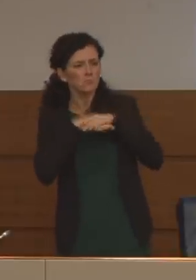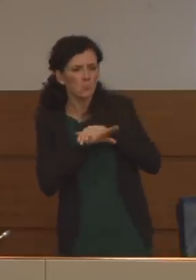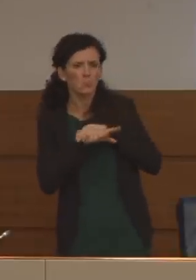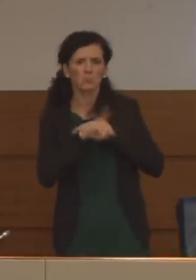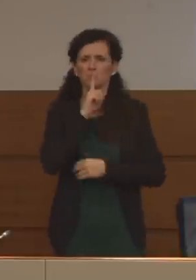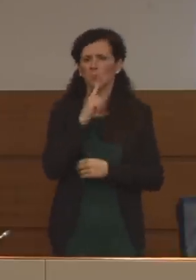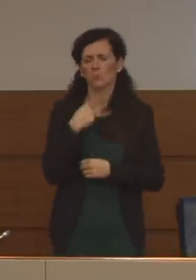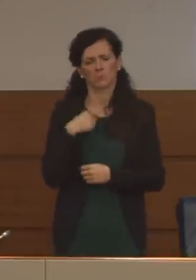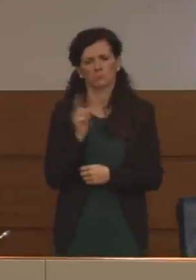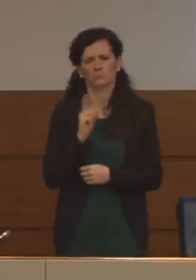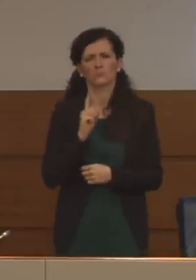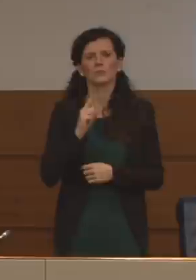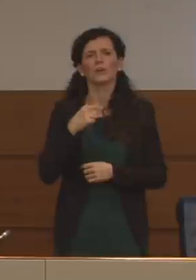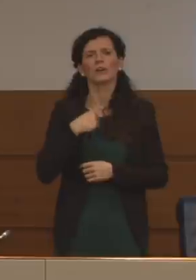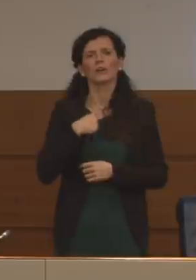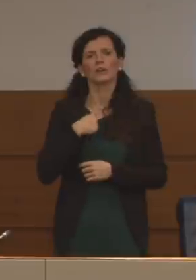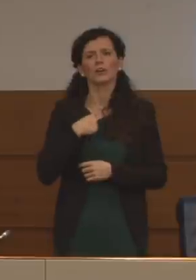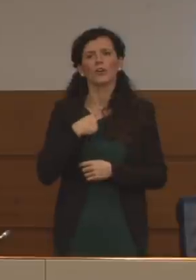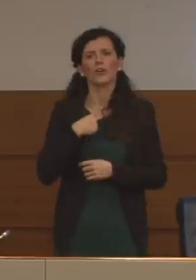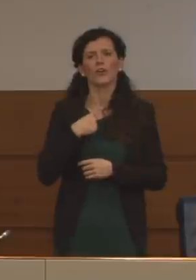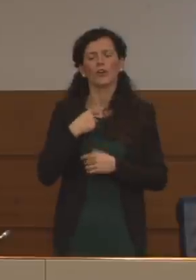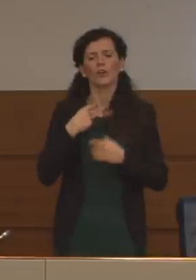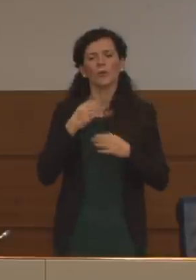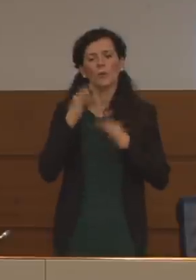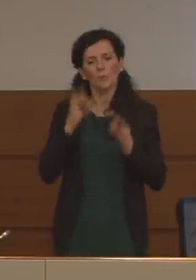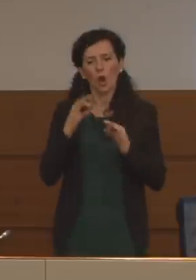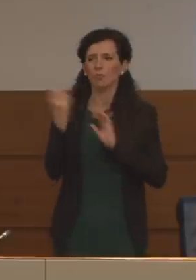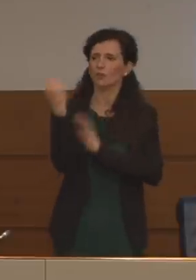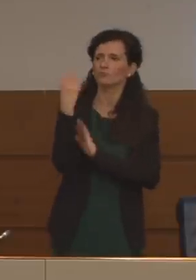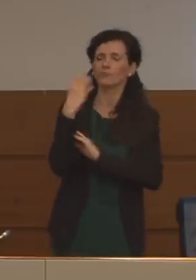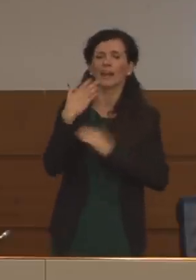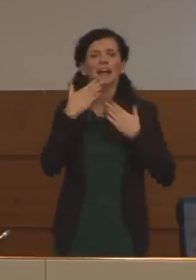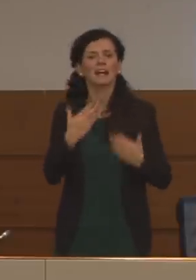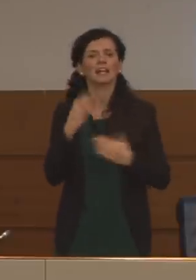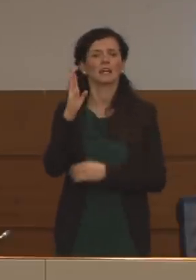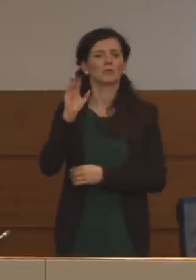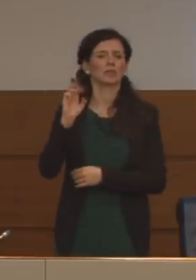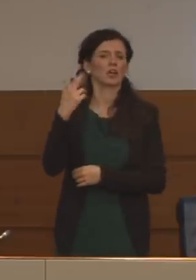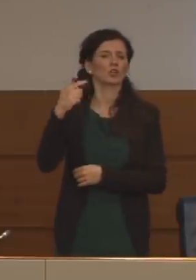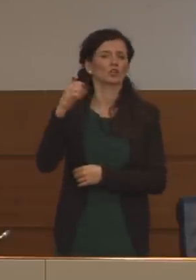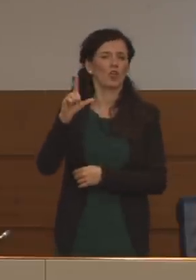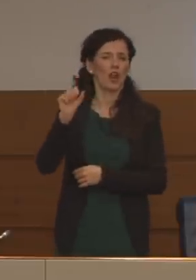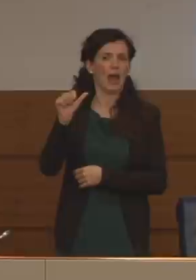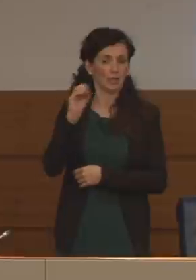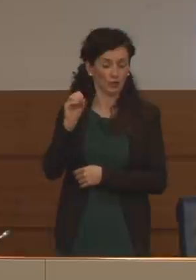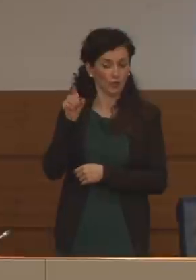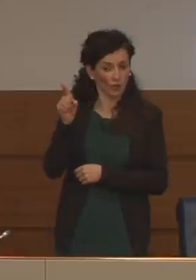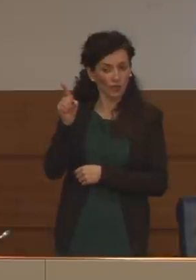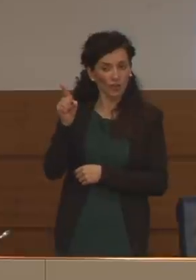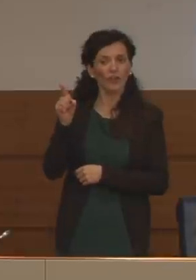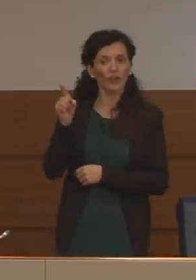stata tirata su è cresciuta da Bertolaso e credo di avere imparato